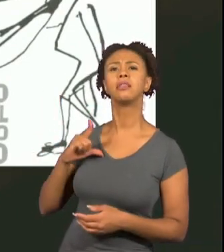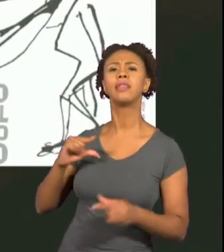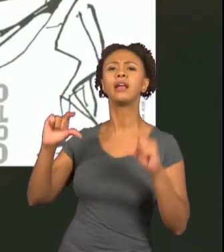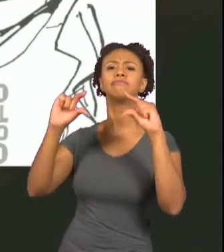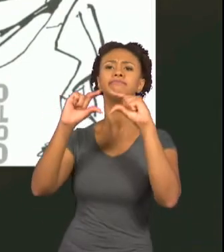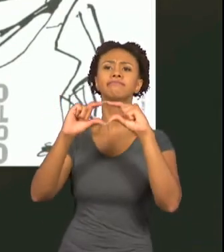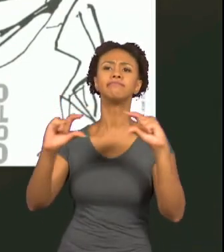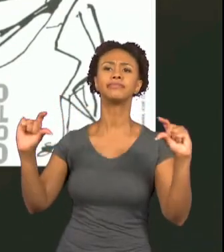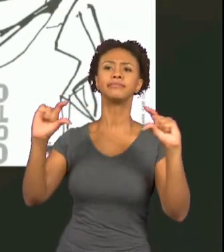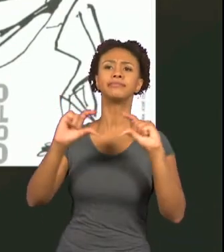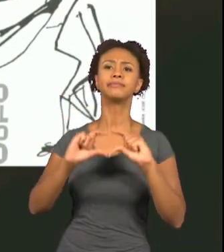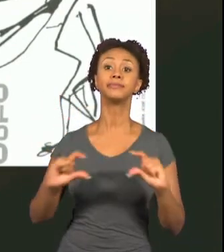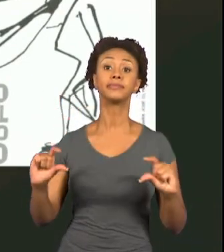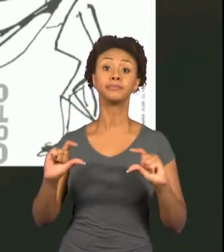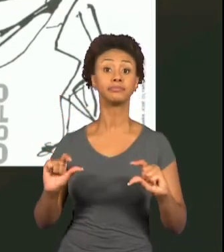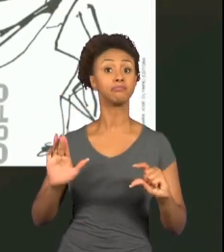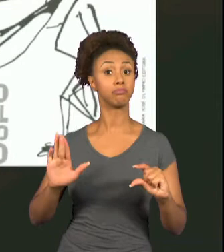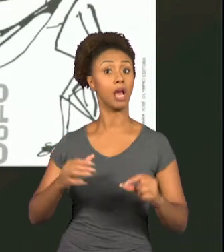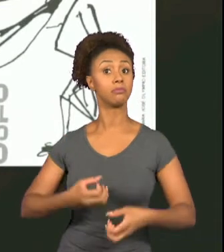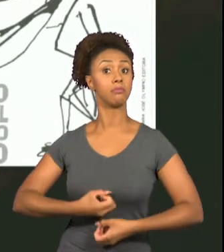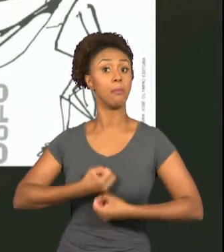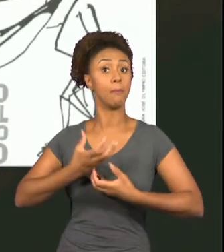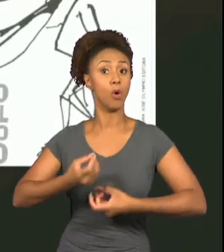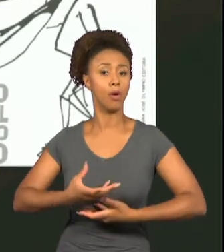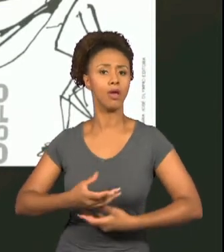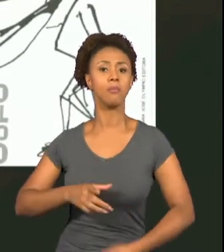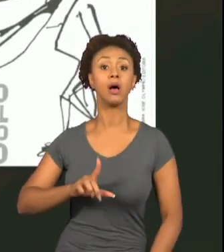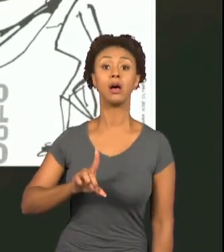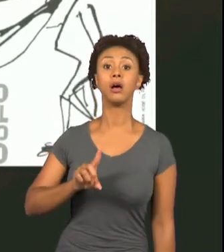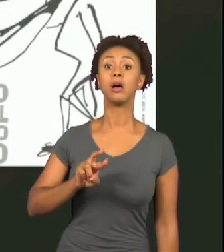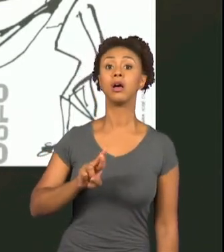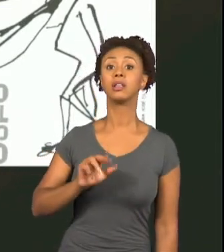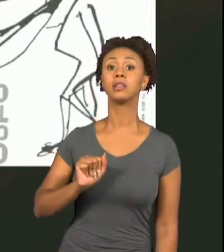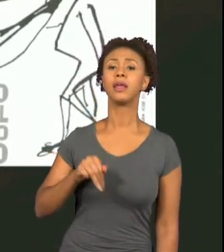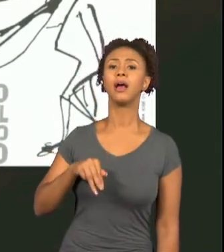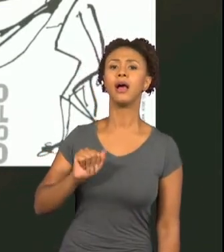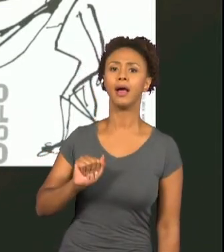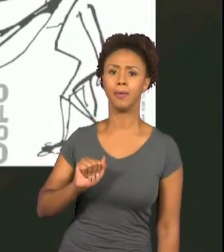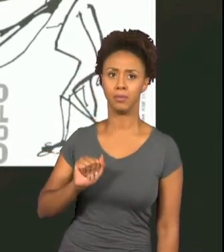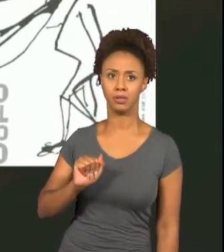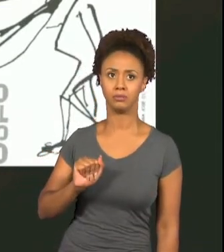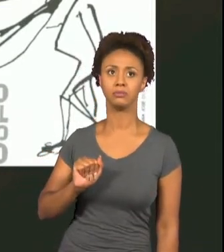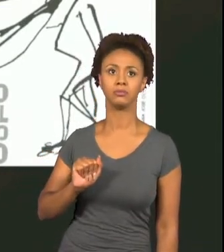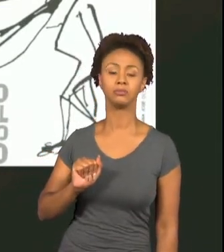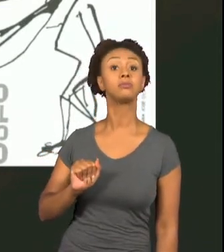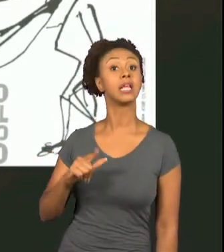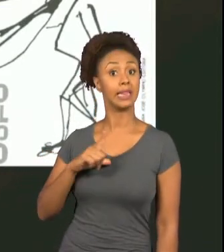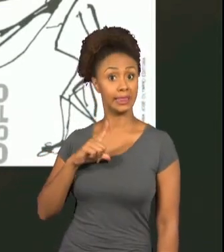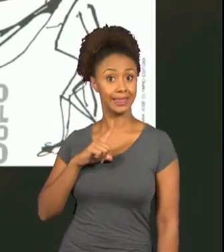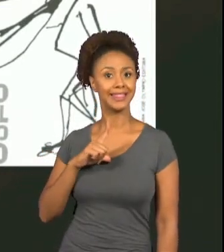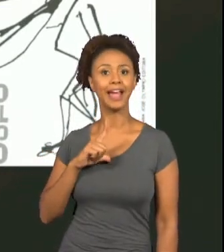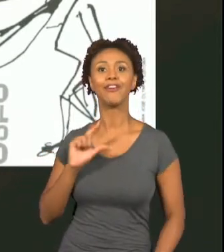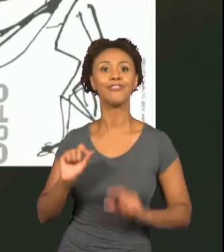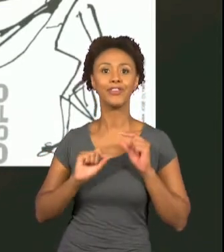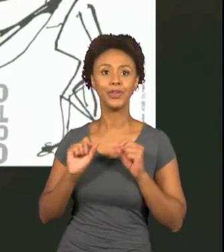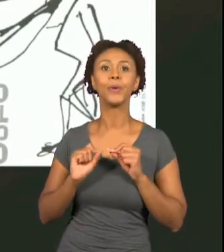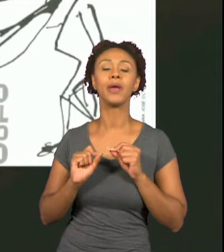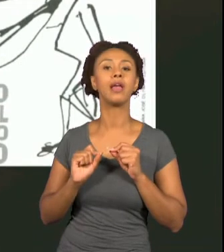POEMA DRAMÁTICO, UM POEMA FEITO PARA SER ENCENADO, FOI ENCENADO, CONTINUA SENDO ENCENADO.